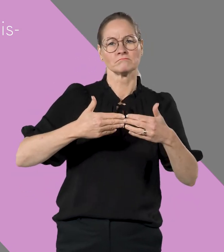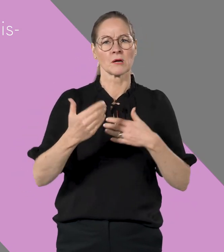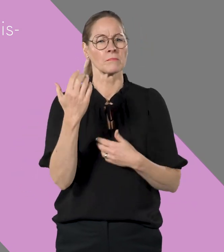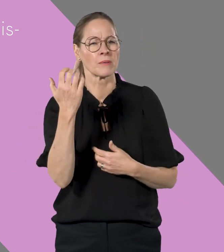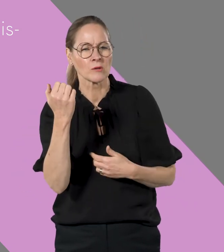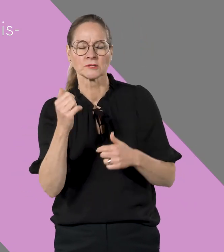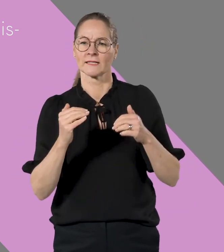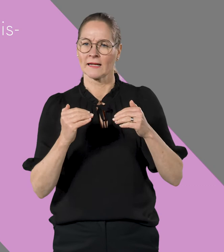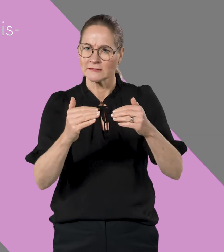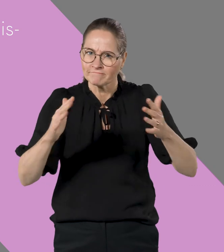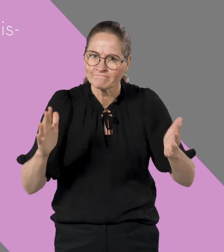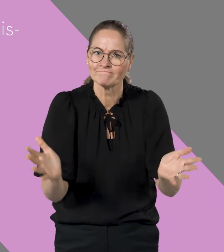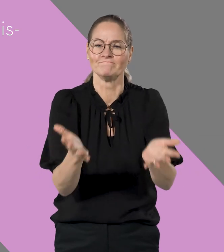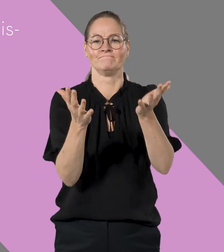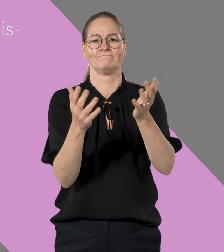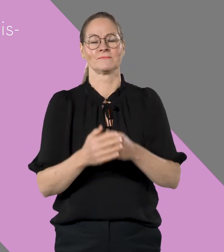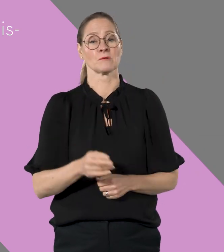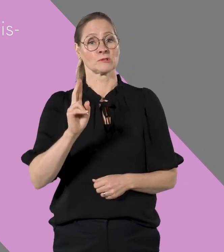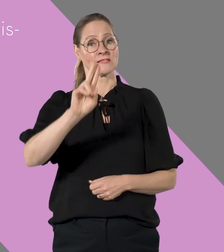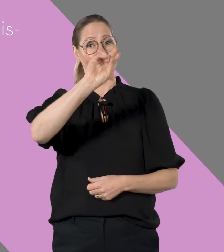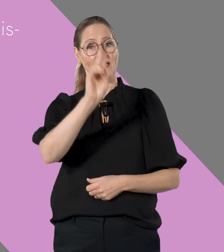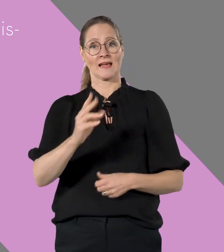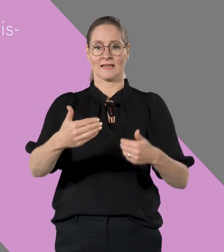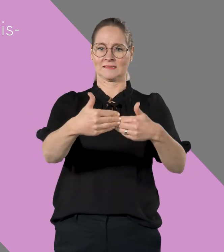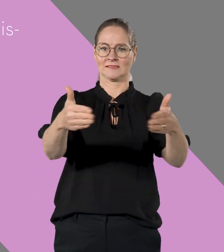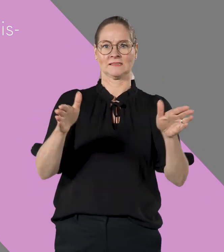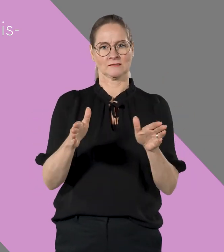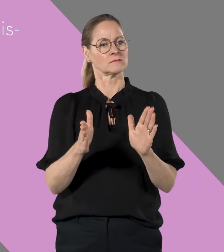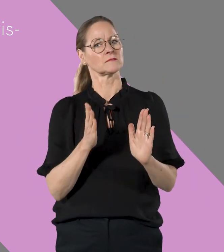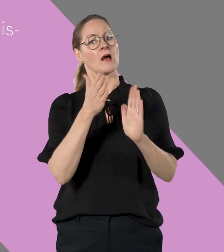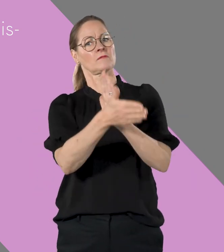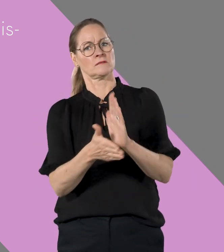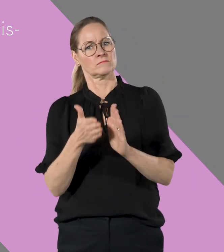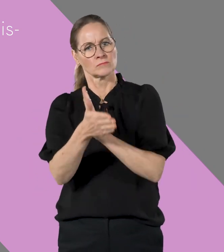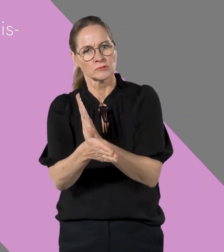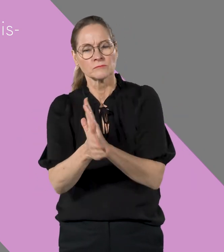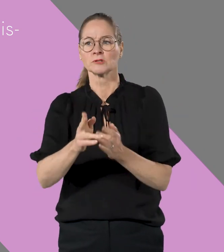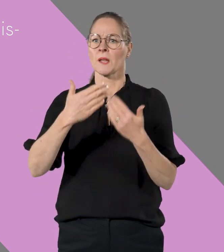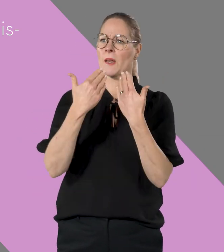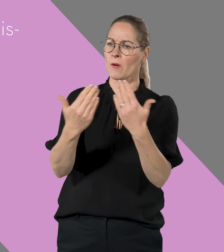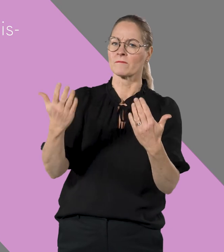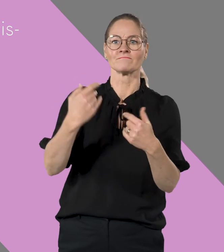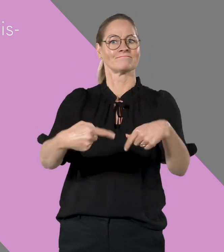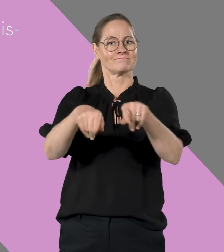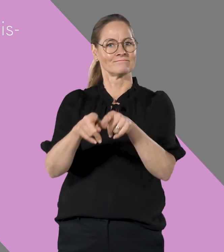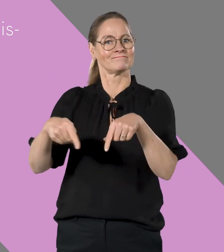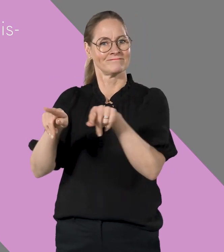työskentelymahdollisuuksia sekä toteuttaa saavutettavia taiteilijaresidenssejä - ja näyttelyitä.